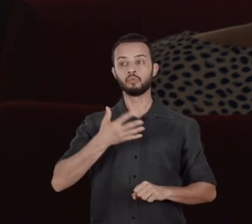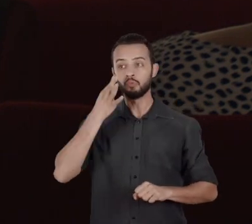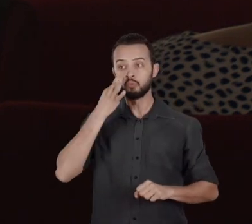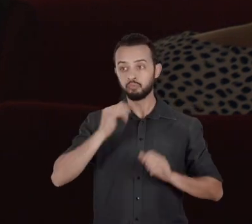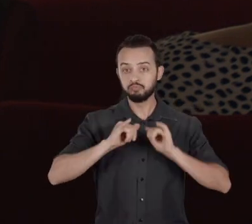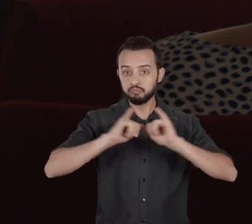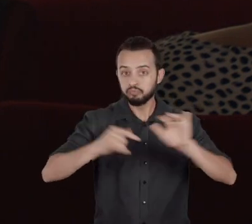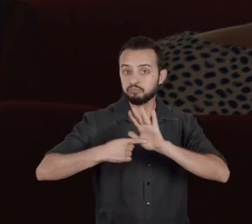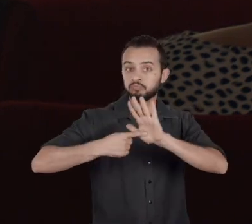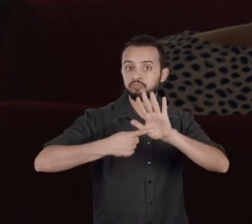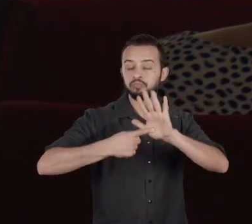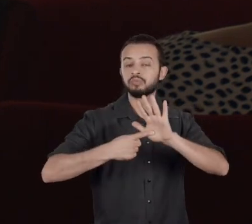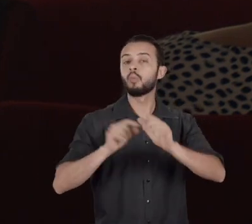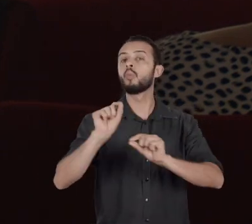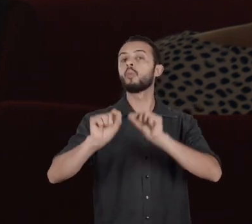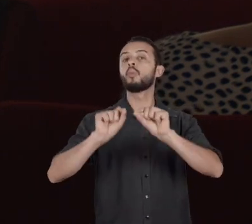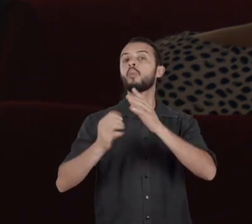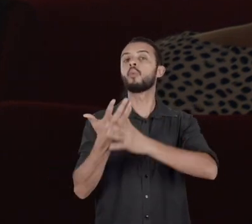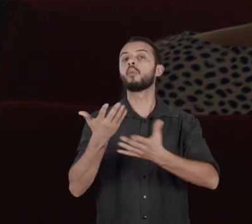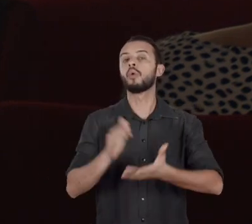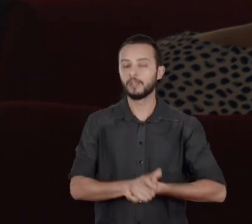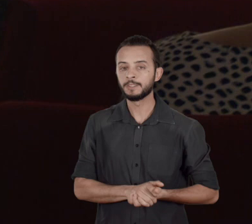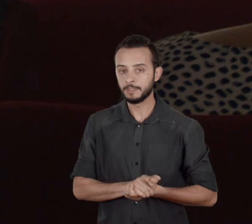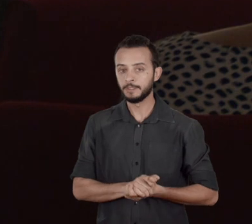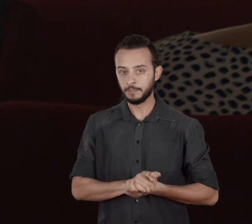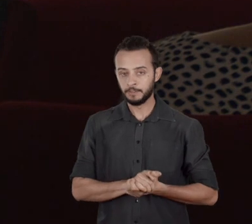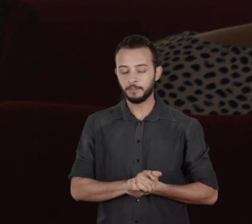Porque é a partir da abertura para o testemunho, da recepção,